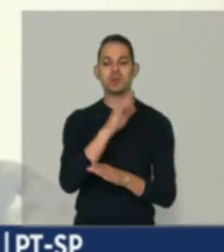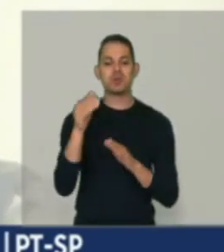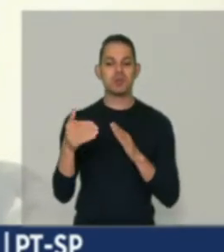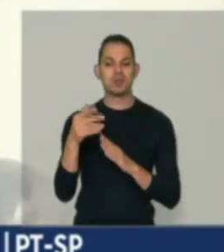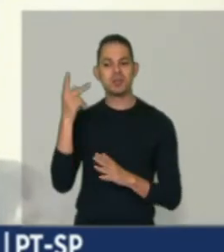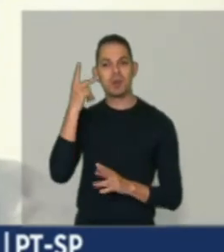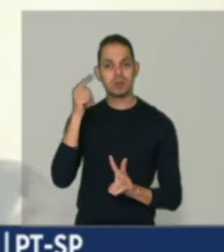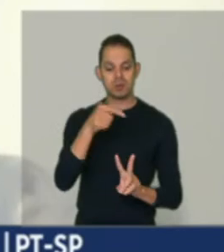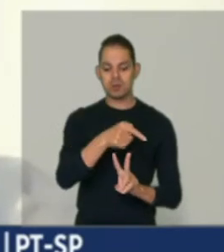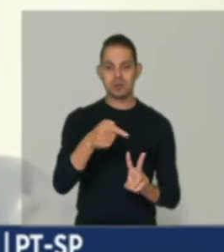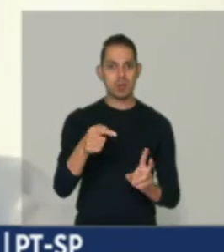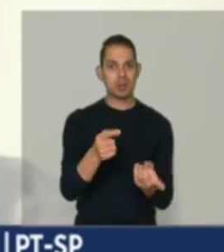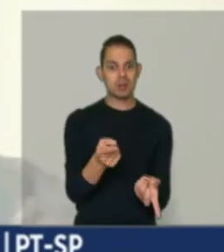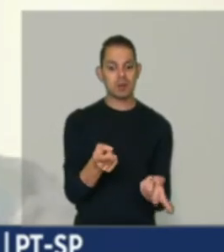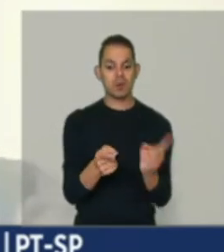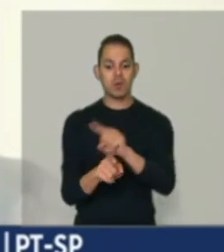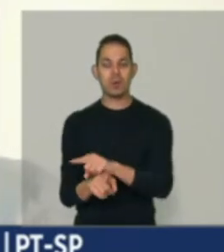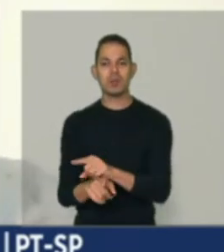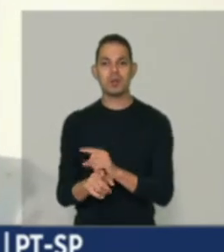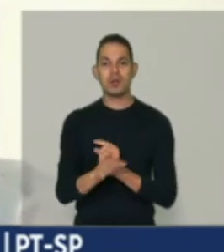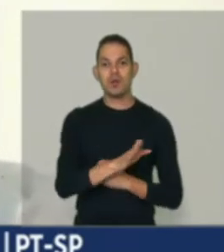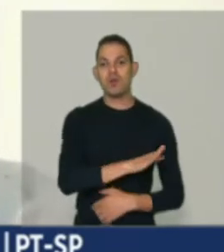RESOLVERAM IR ATÉ ARARAQUARA PROVOCAR UM CONFLITO POLÍTICO E APRESENTAR UM PEDIDO DE